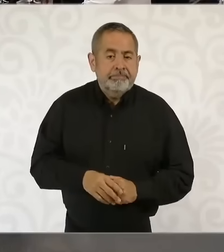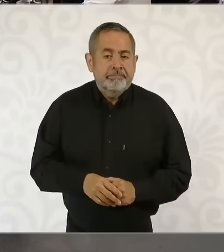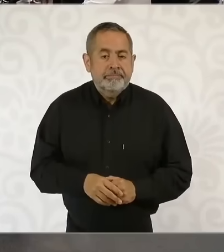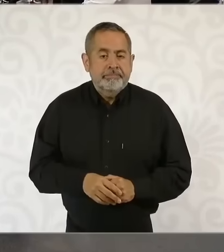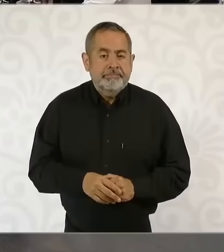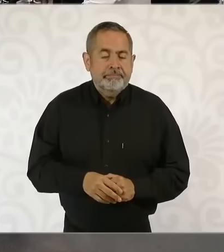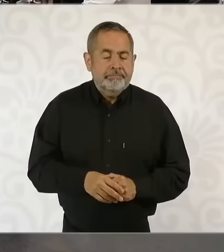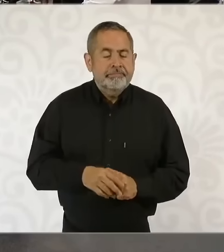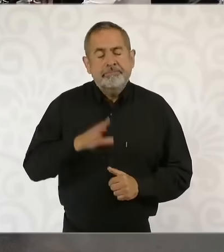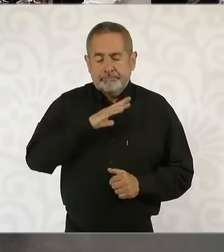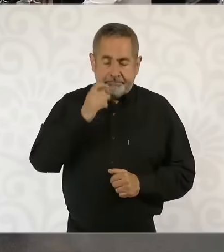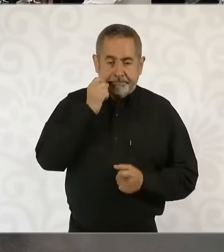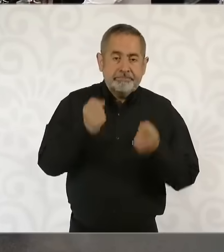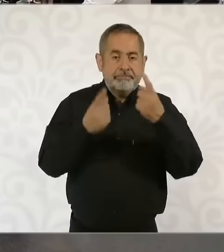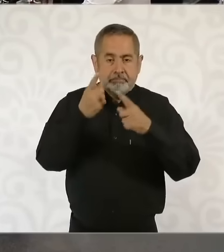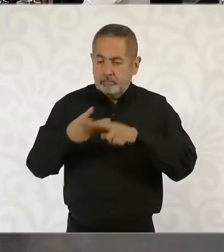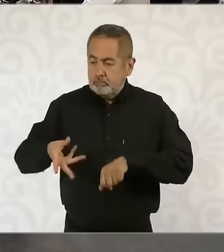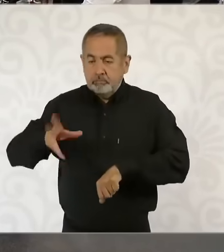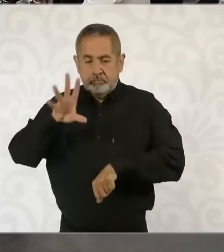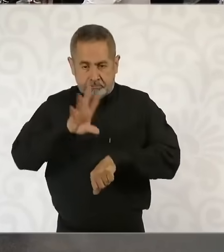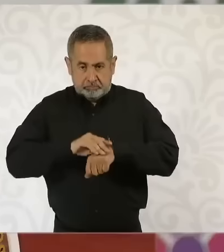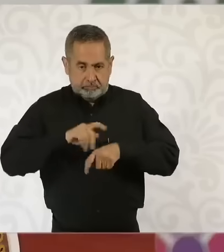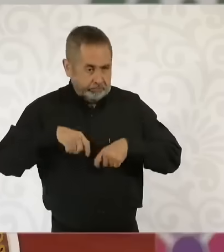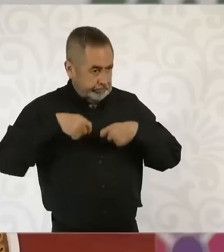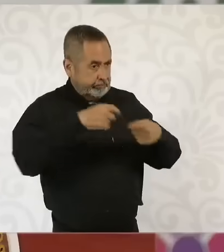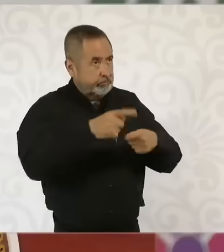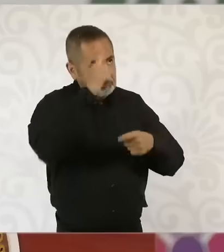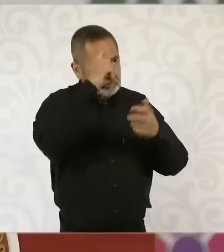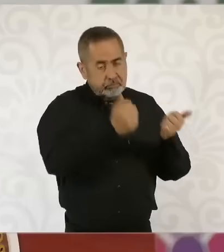hay permisos de importación por parte de la Secretaría de Energía. Durante el periodo del